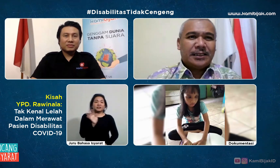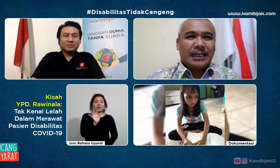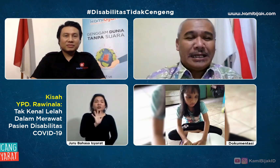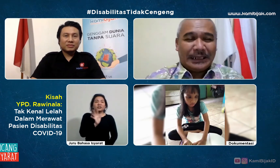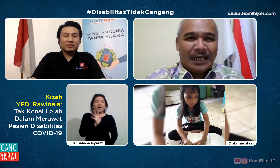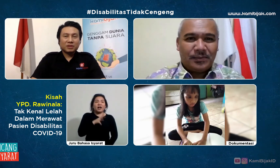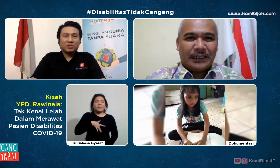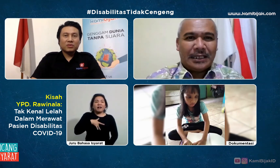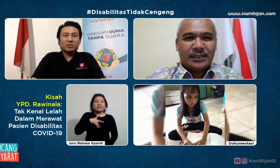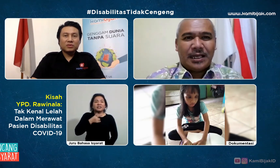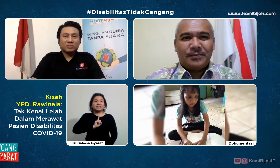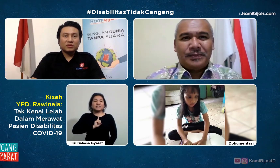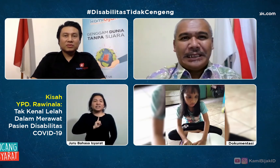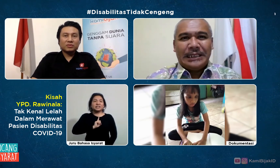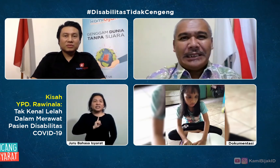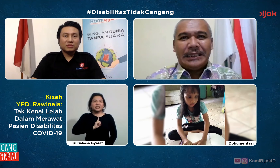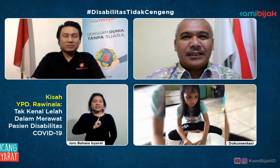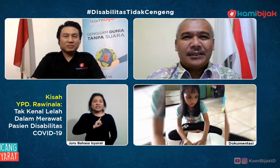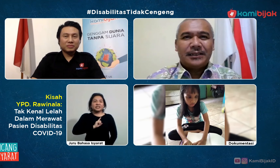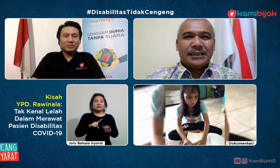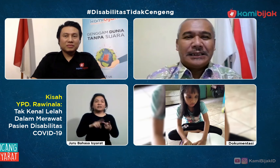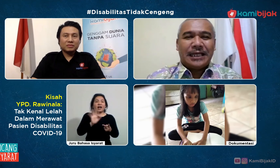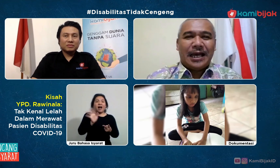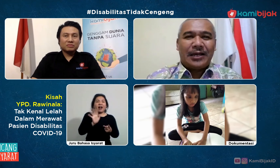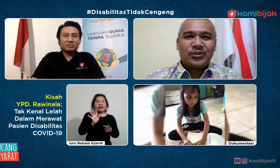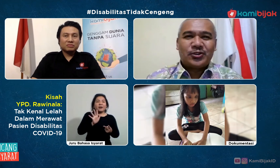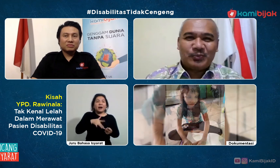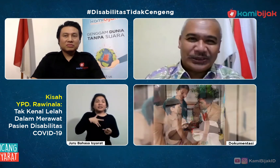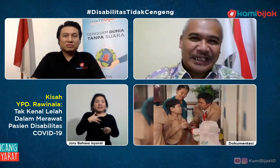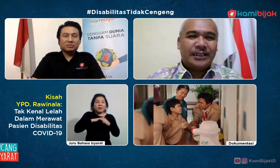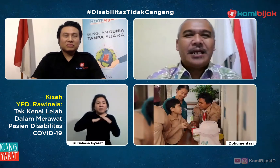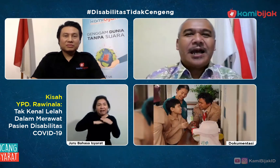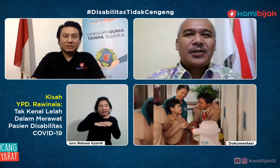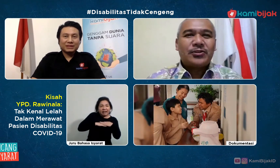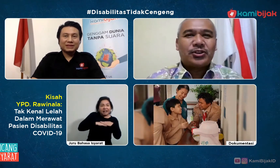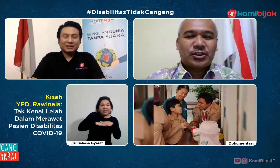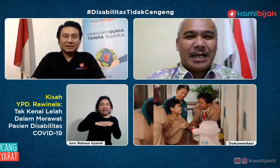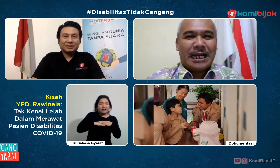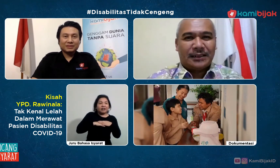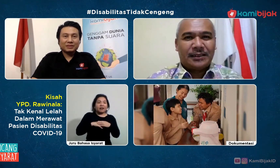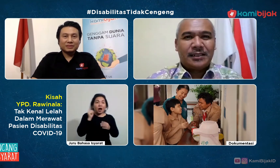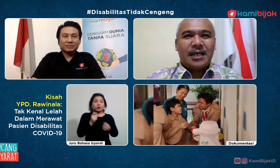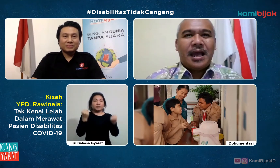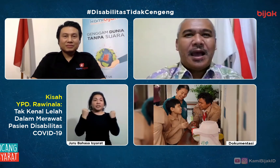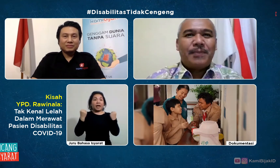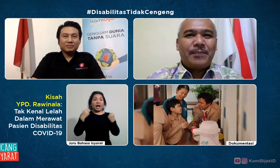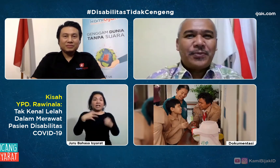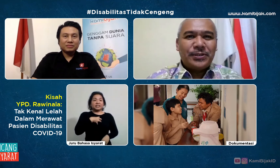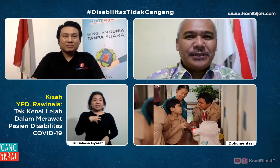Jangan pernah merasa minder kita harus percaya diri harus semangat apapun.